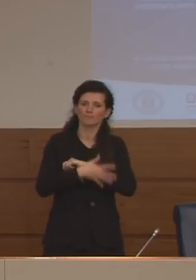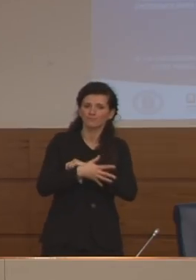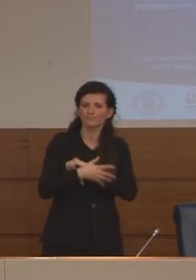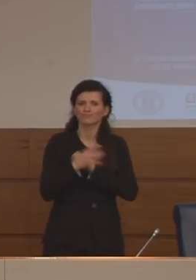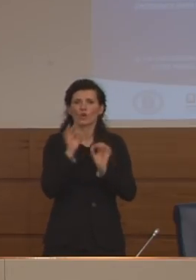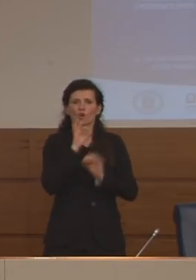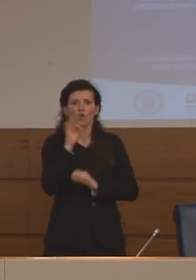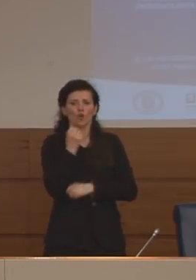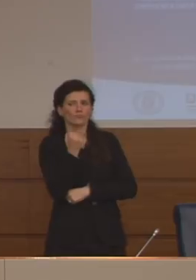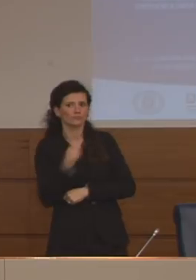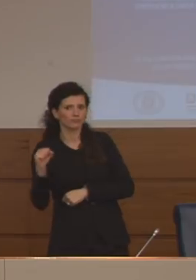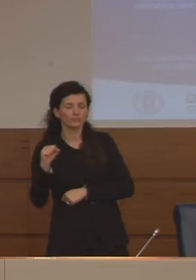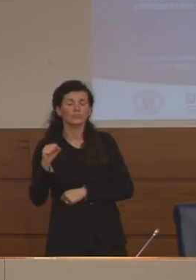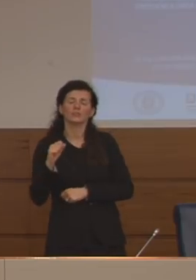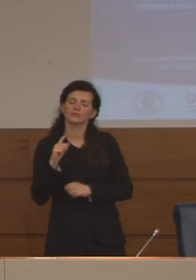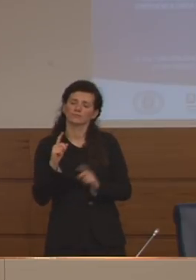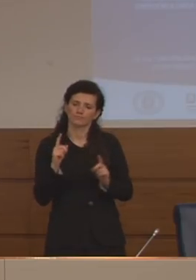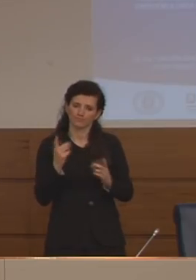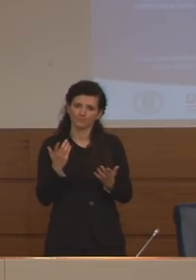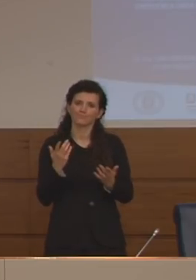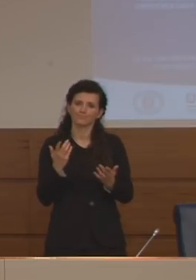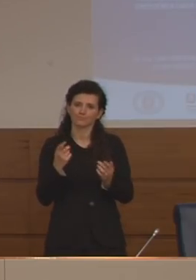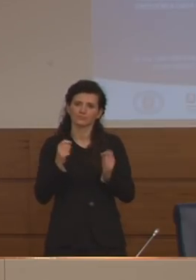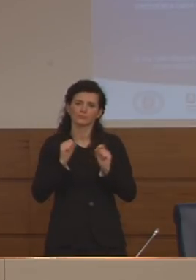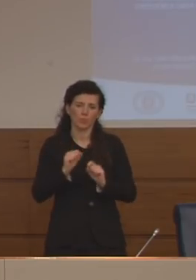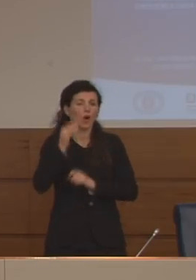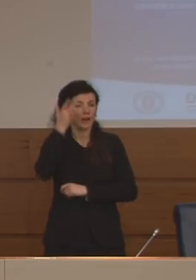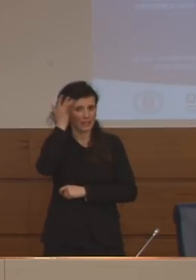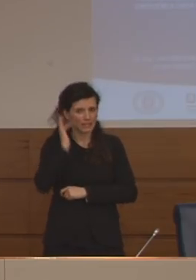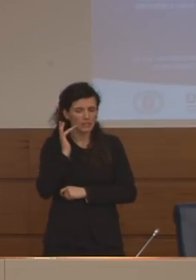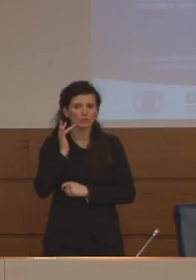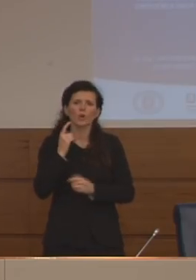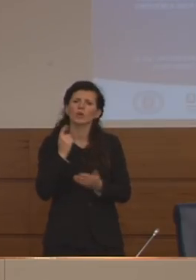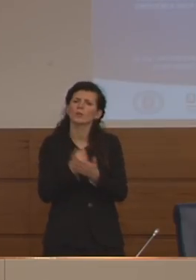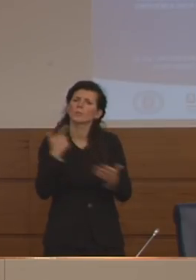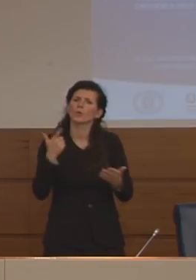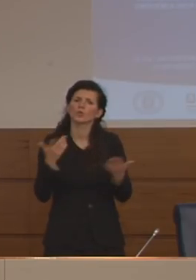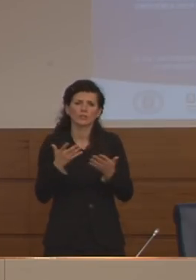vengano mantenuti i comportamenti molto stringenti che corrispondono a quelle